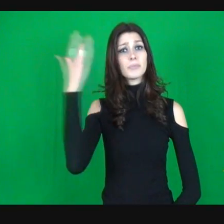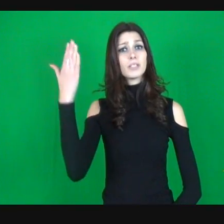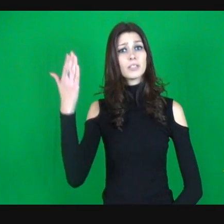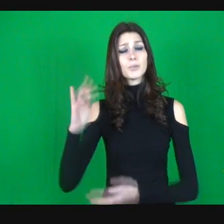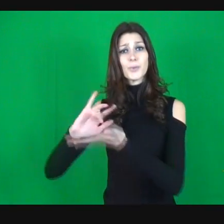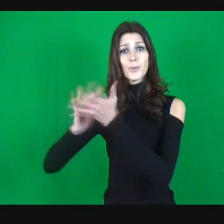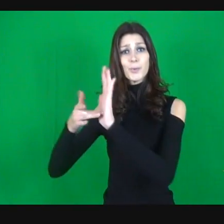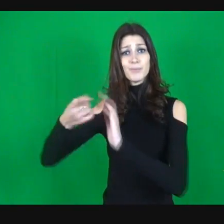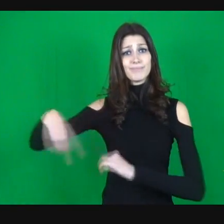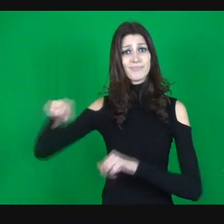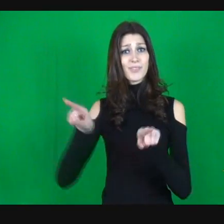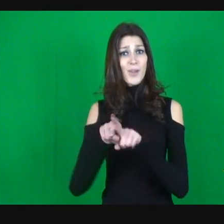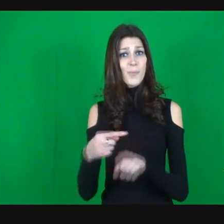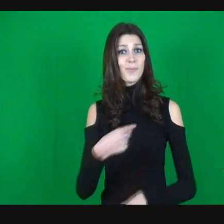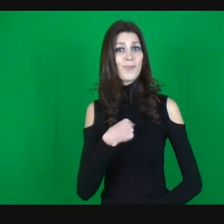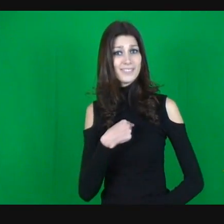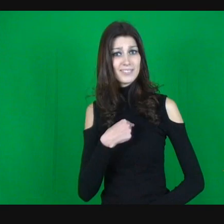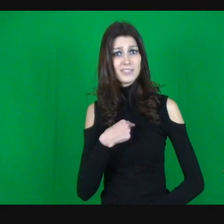Si, tout comme moi,